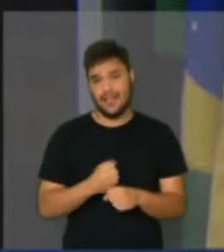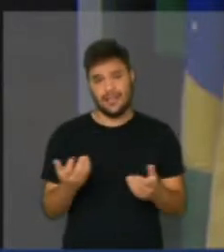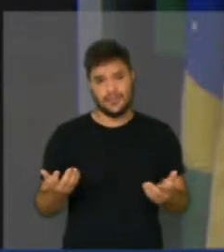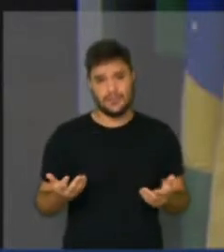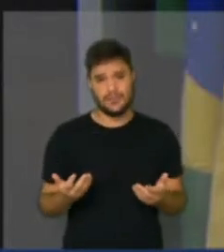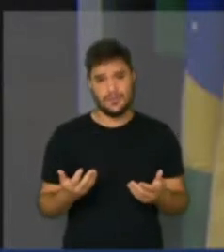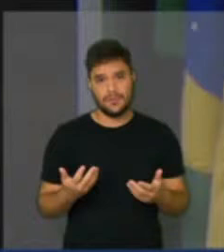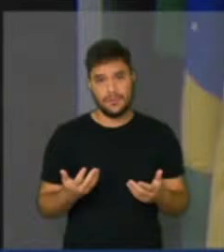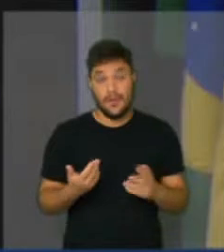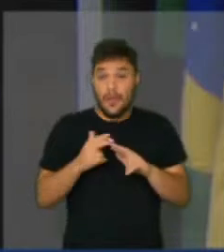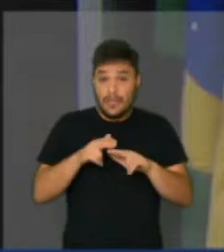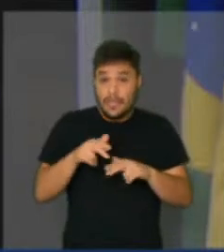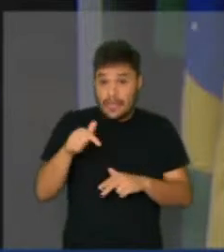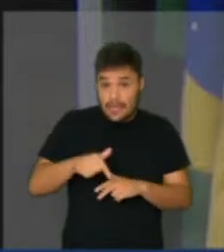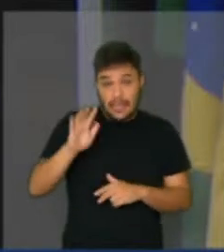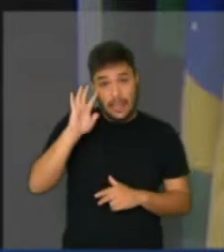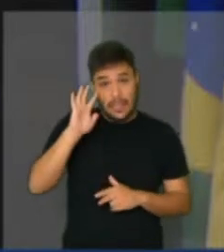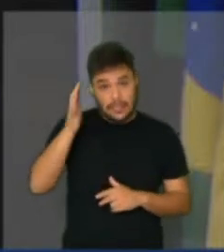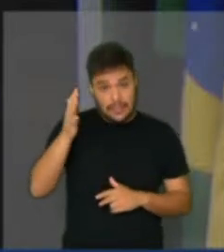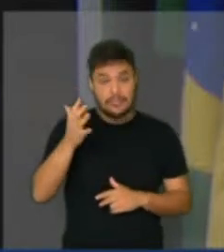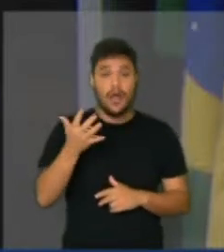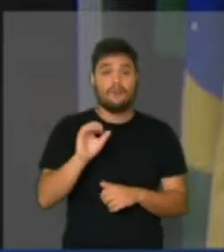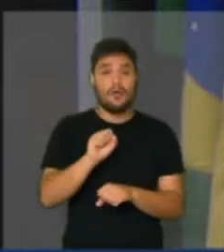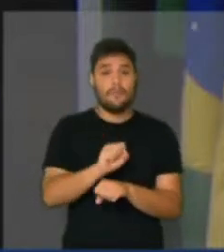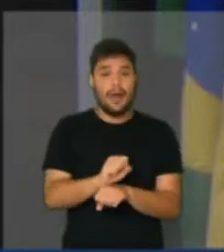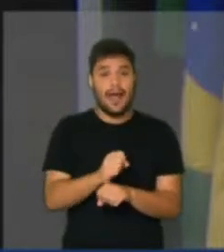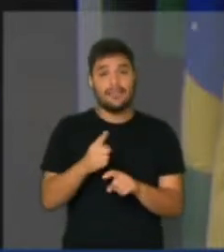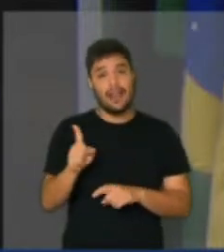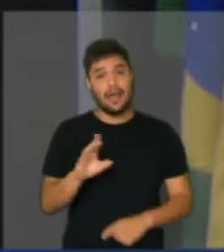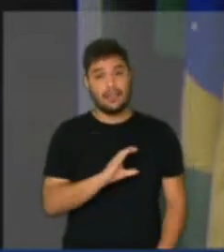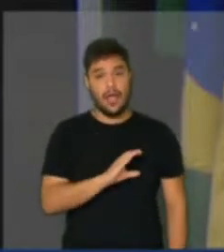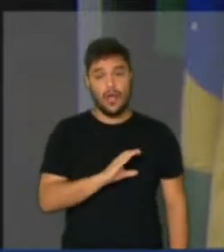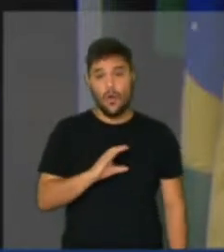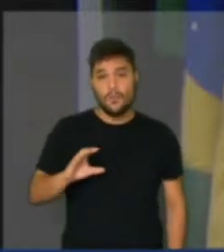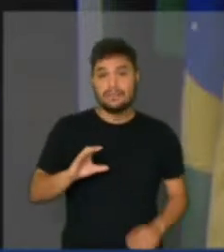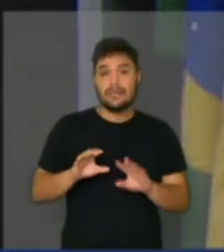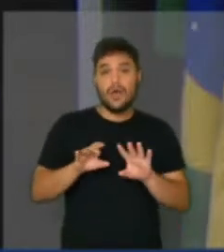QUE FOI INTERROMPIDA AINDA NA COMISSÃO ESPECIAL PORQUE SUA PROMULGAÇÃO TERIA QUE